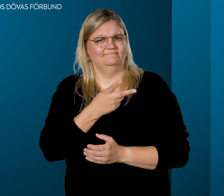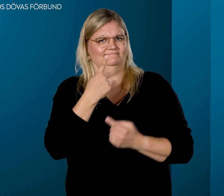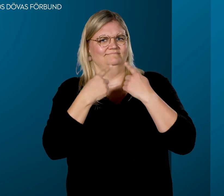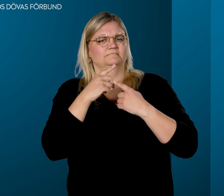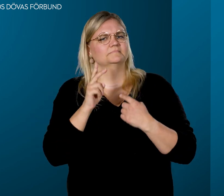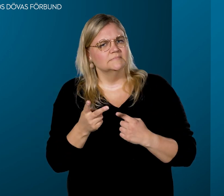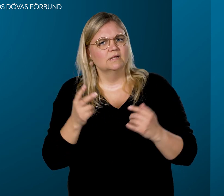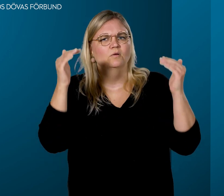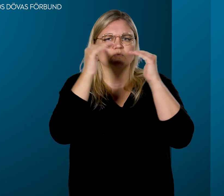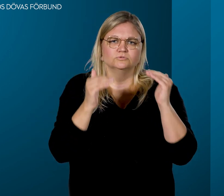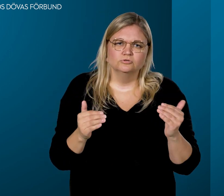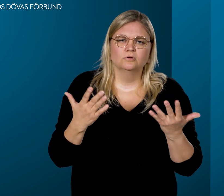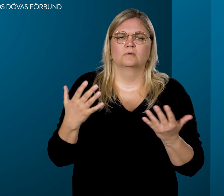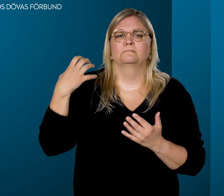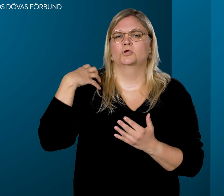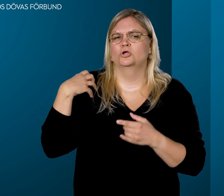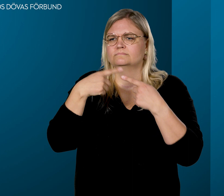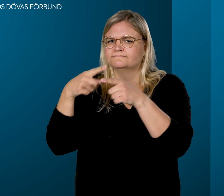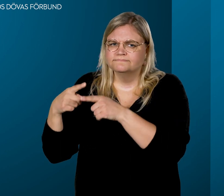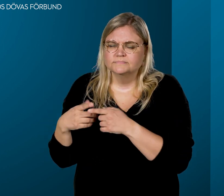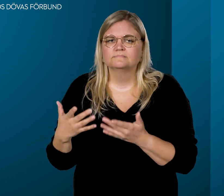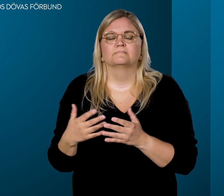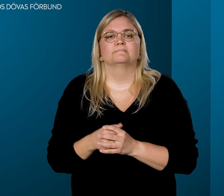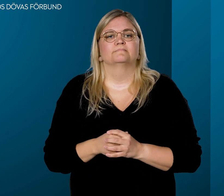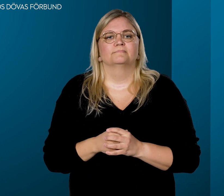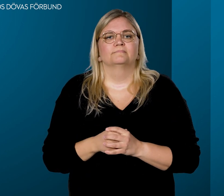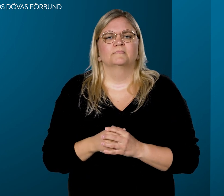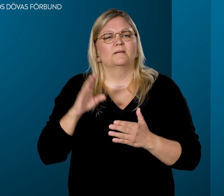Dessutom förs omfattande diskussioner om frågan med både organisationer - och olika myndigheter.